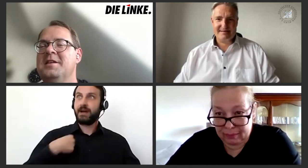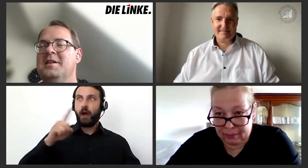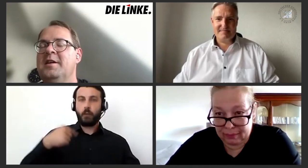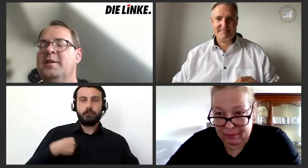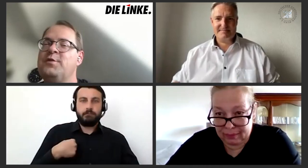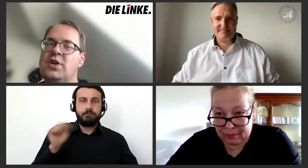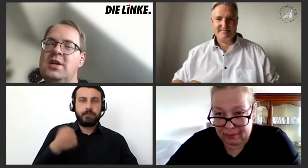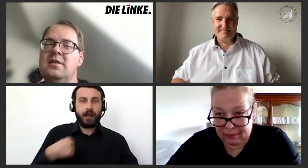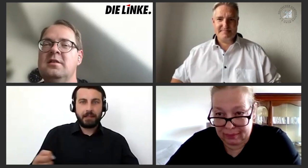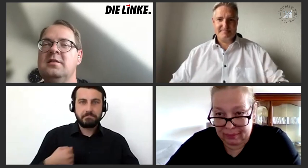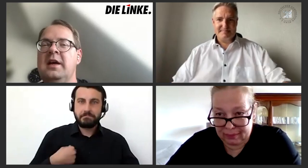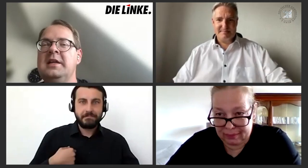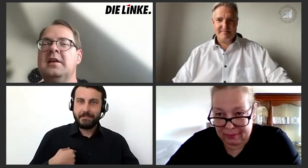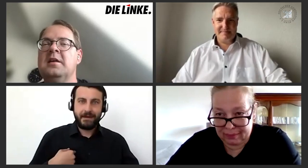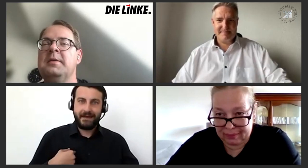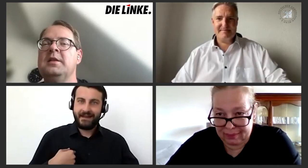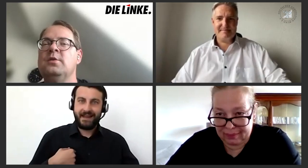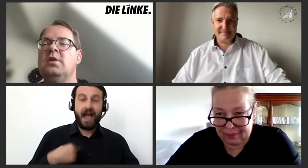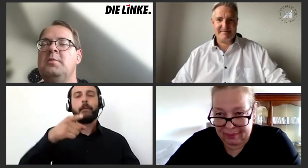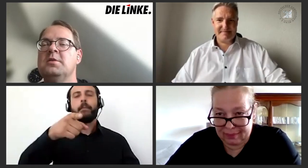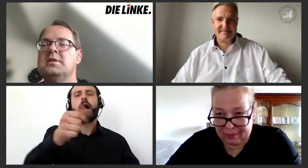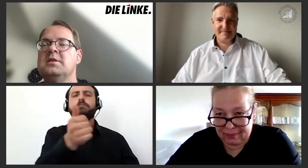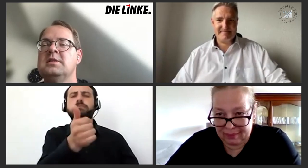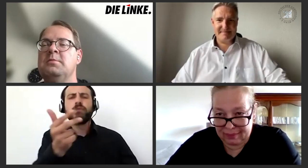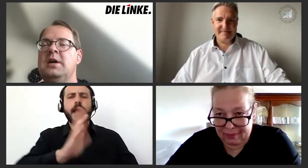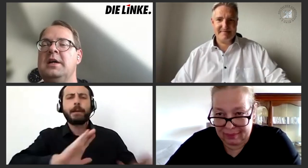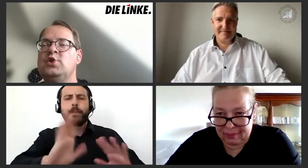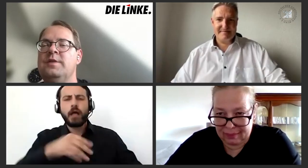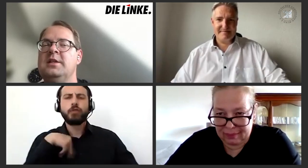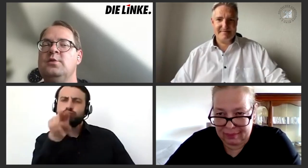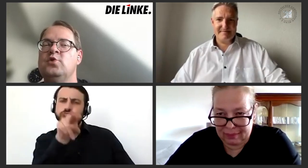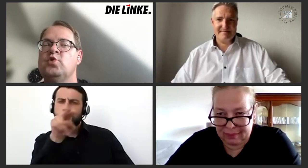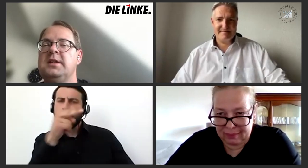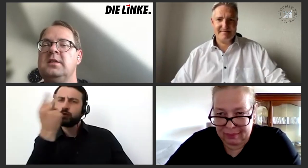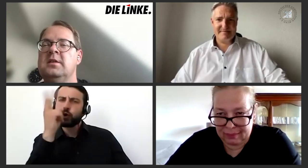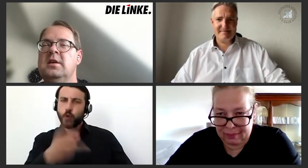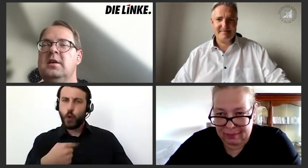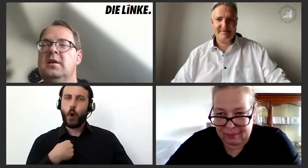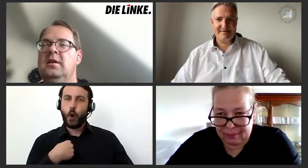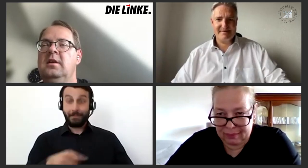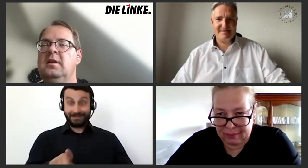ich wahrscheinlich auch passen. Also ich verstehe einige Gebärden noch, aber sie selber anzuwenden und